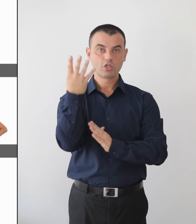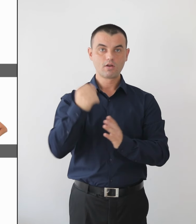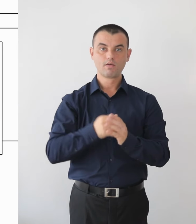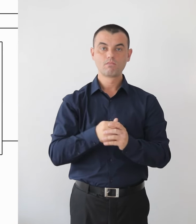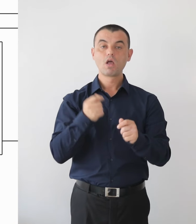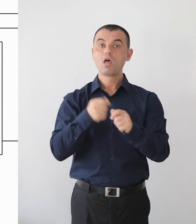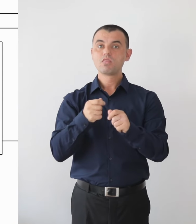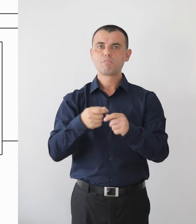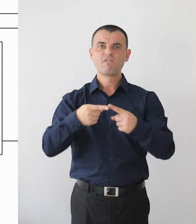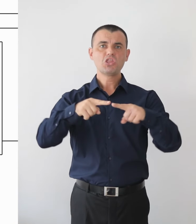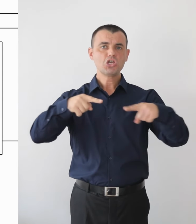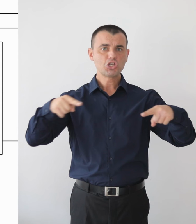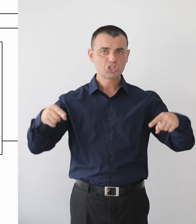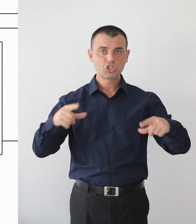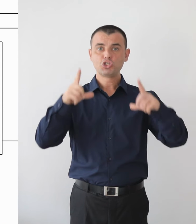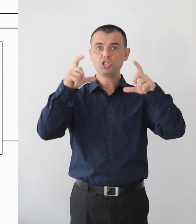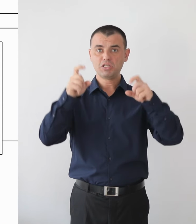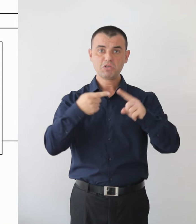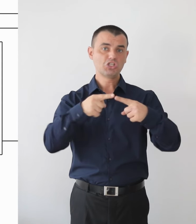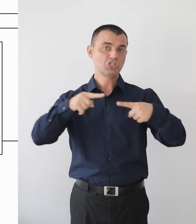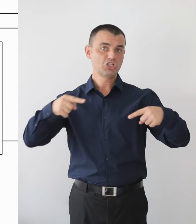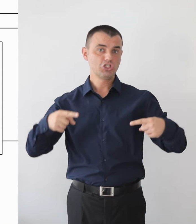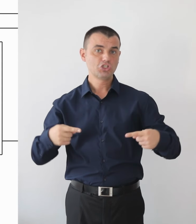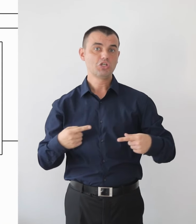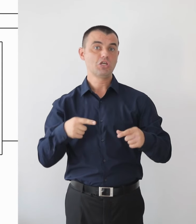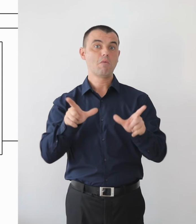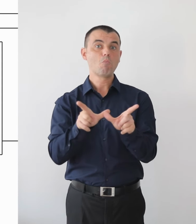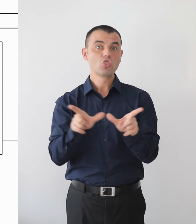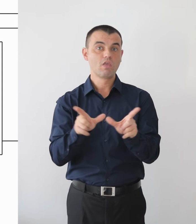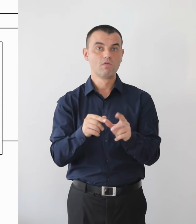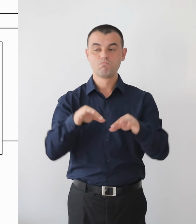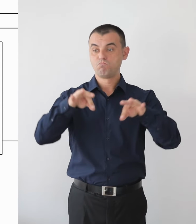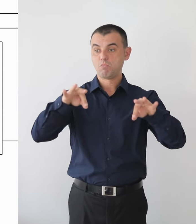Точка 4: Направете много снимки на мотива с различни вариации.